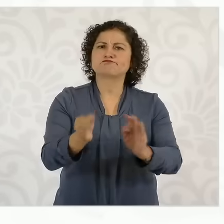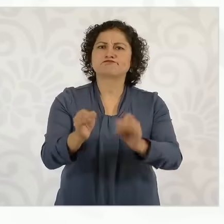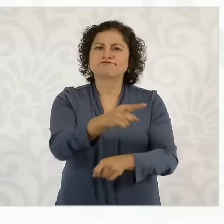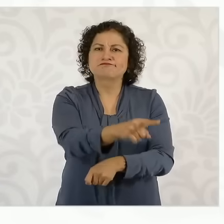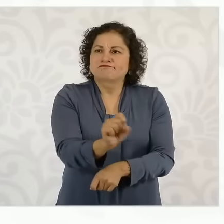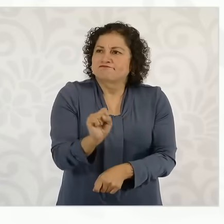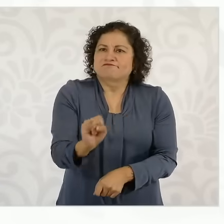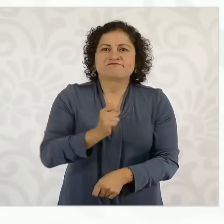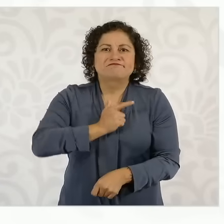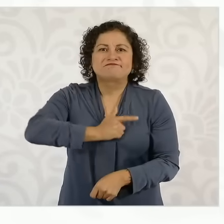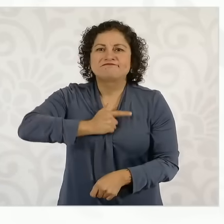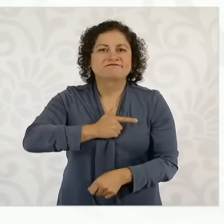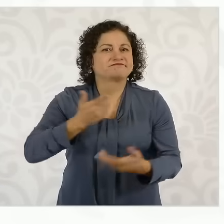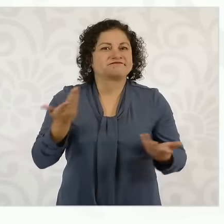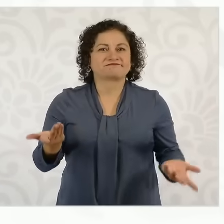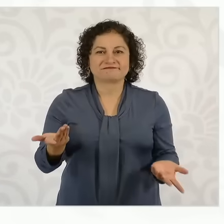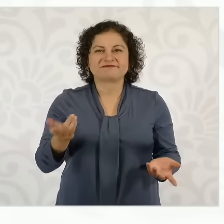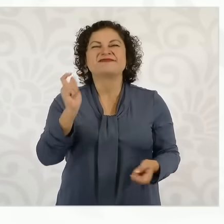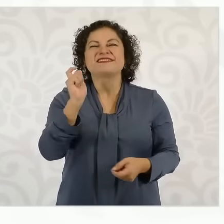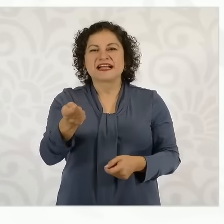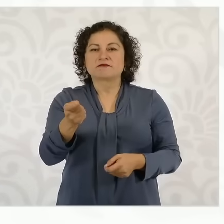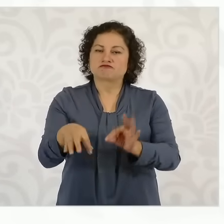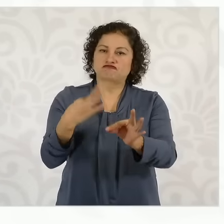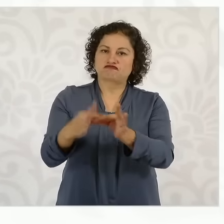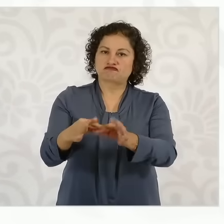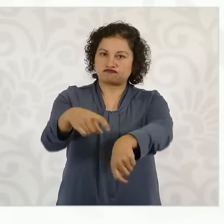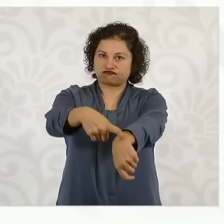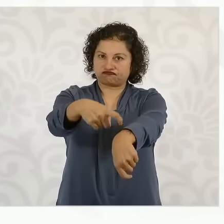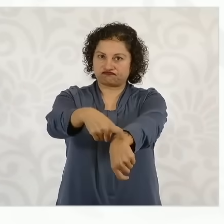¿Qué quiere decir? que estamos cumpliendo con el horario. Llegamos exactamente a la